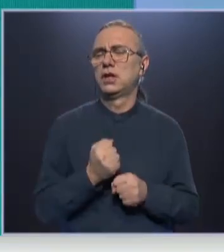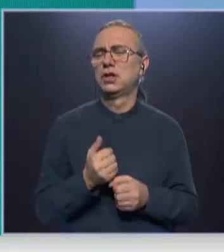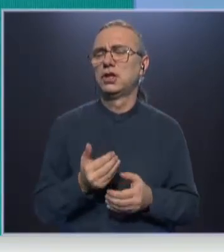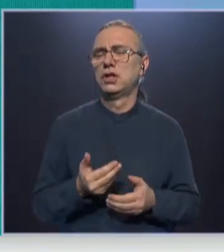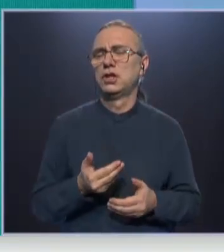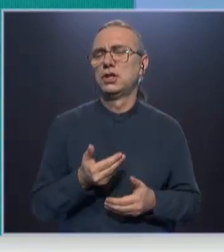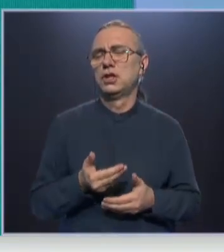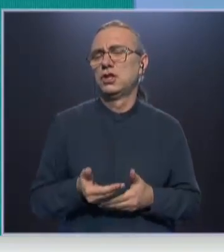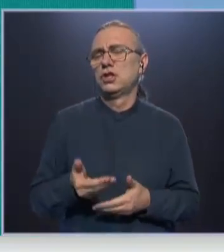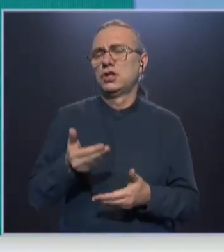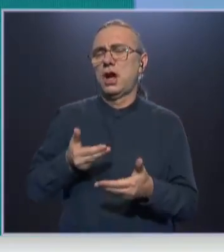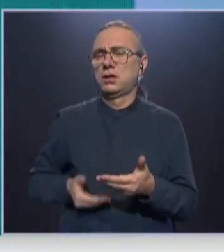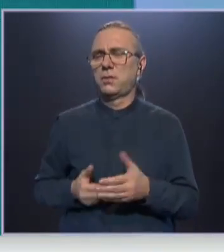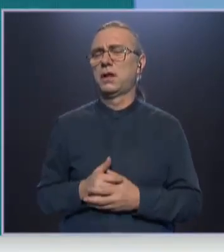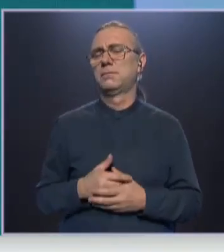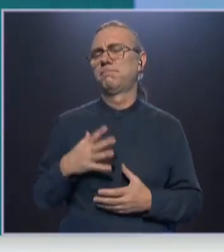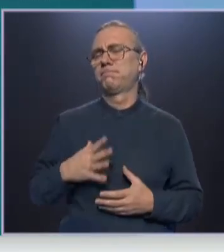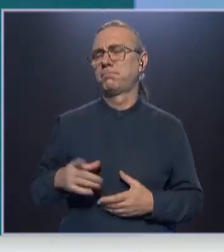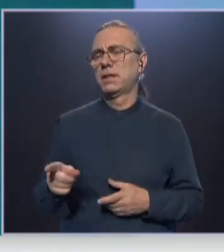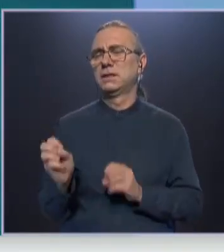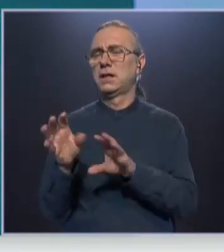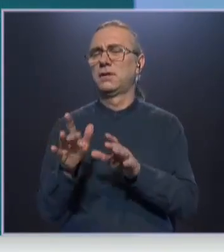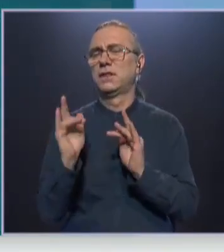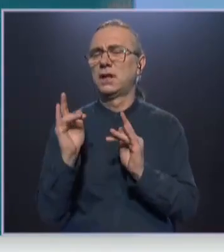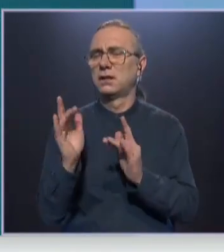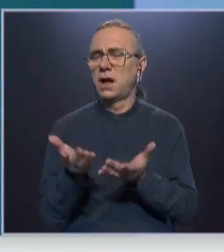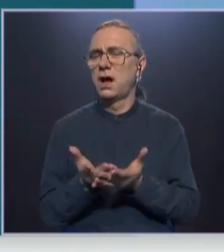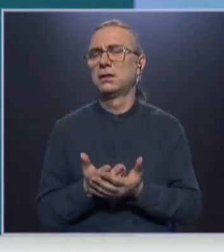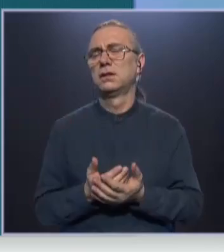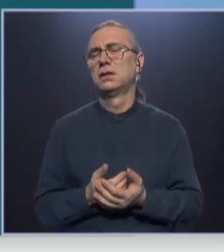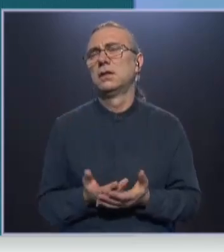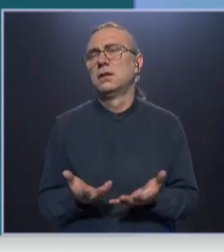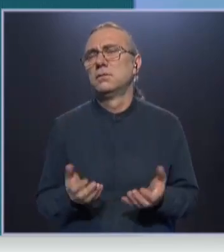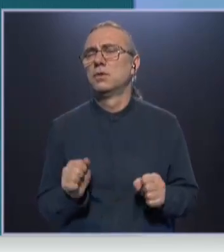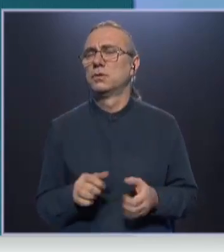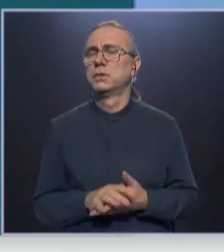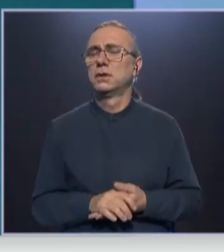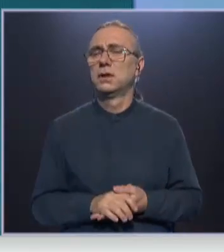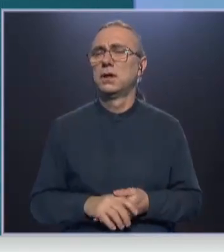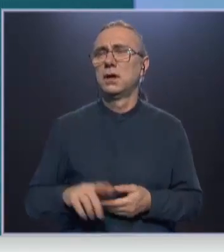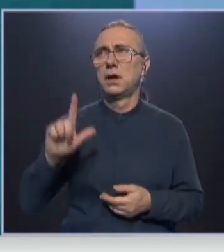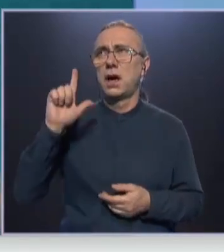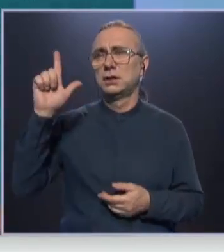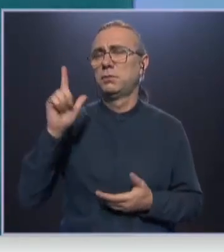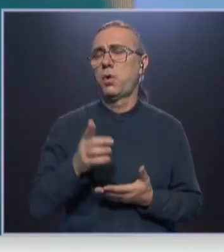благоугодное заведение в интернат где уже все таки Господь милостив оставляет свое промышление о человеке